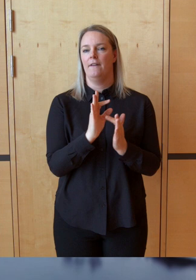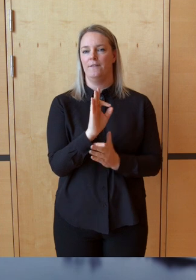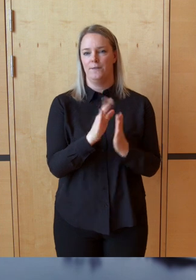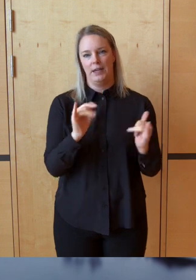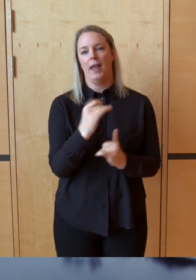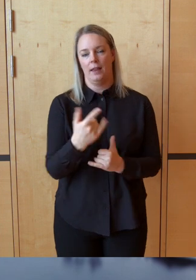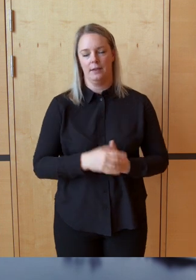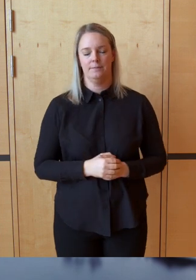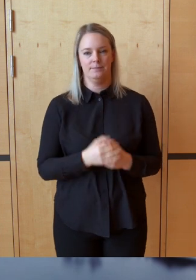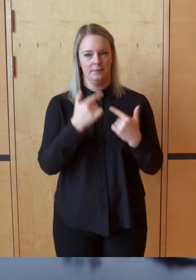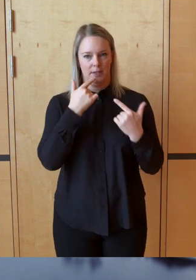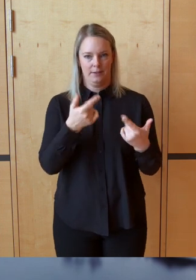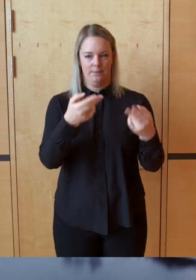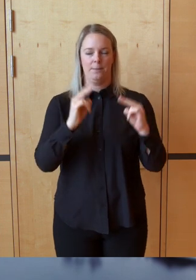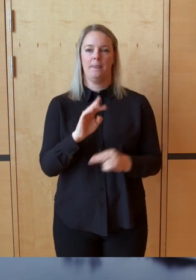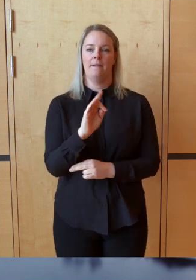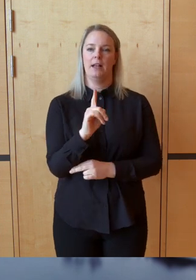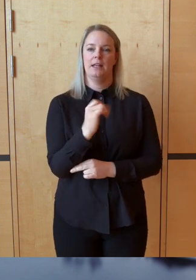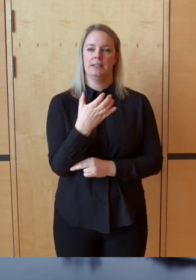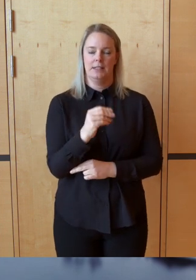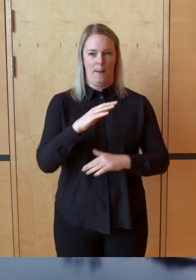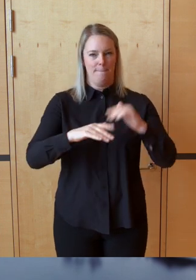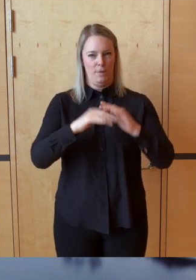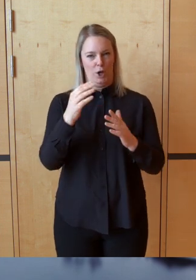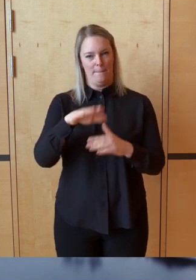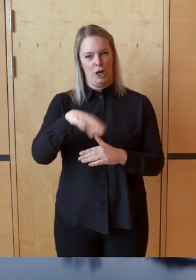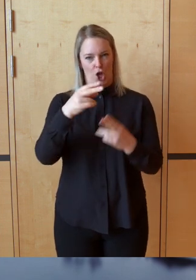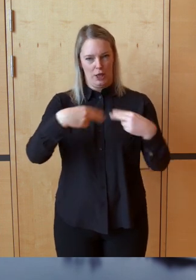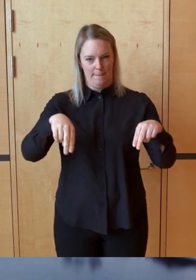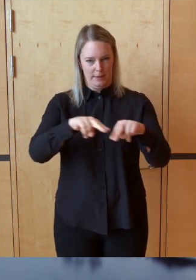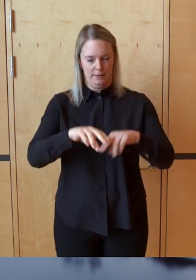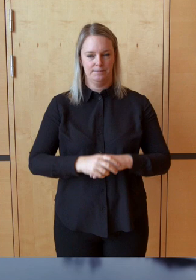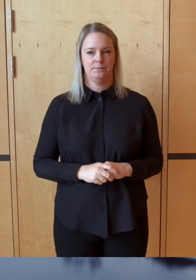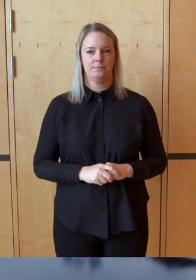Tack ska du ha det var Felicia Lundmark ordförande för bygg och miljönämnden så jag pratar adress till Magnus Nilsson Varsågod